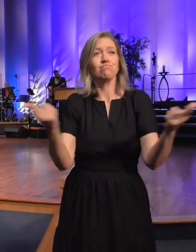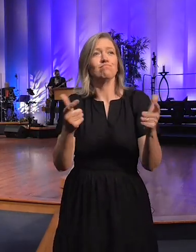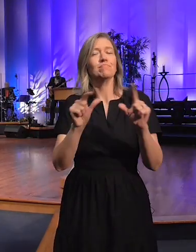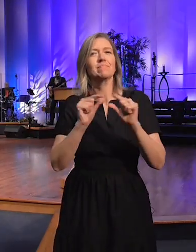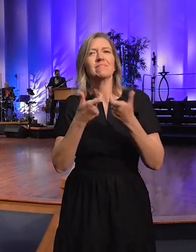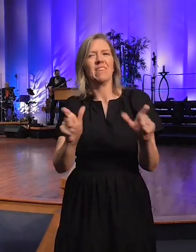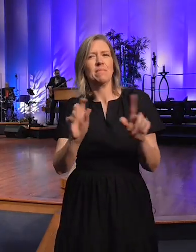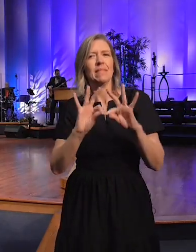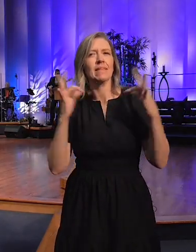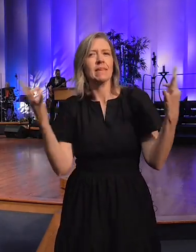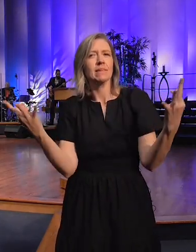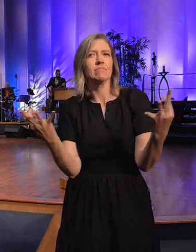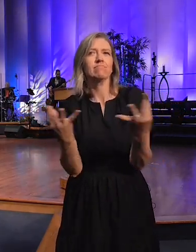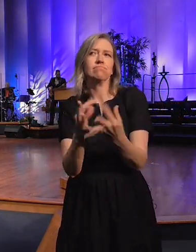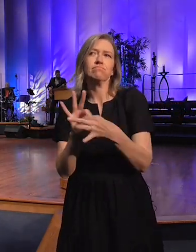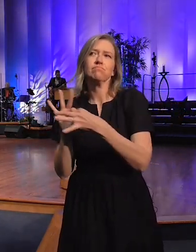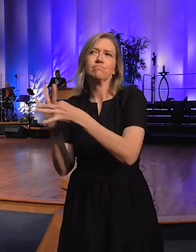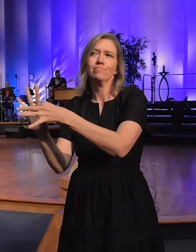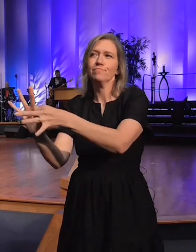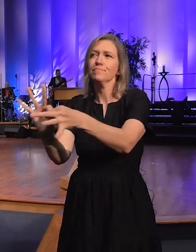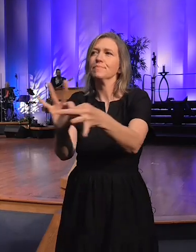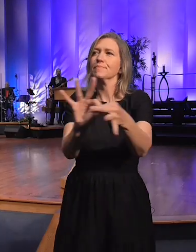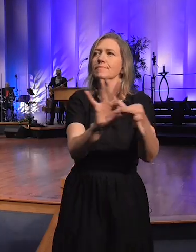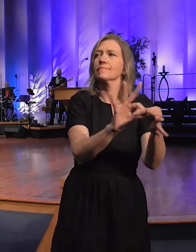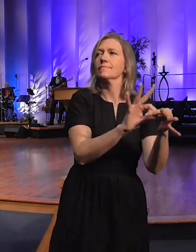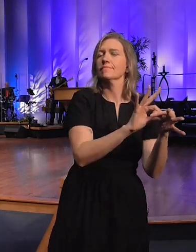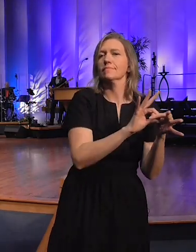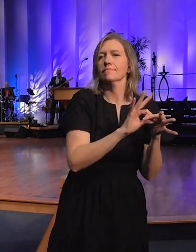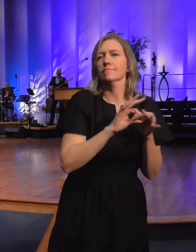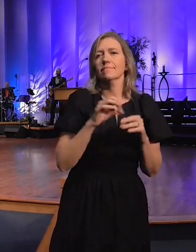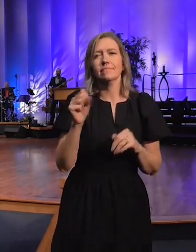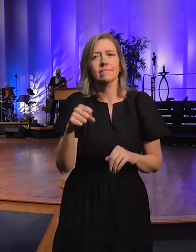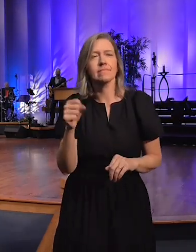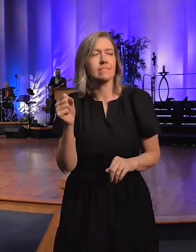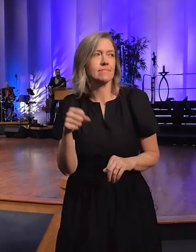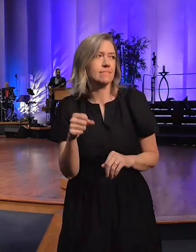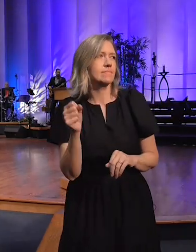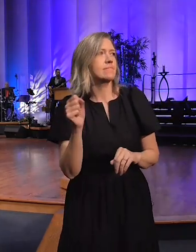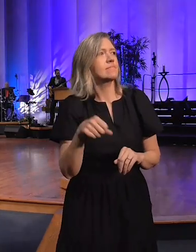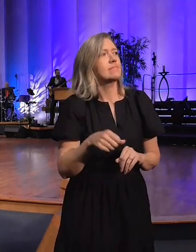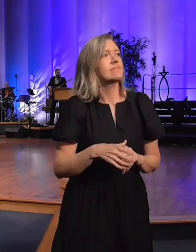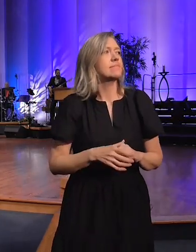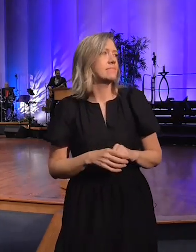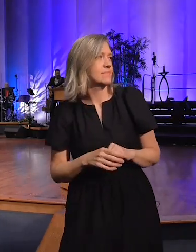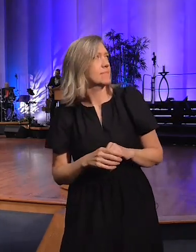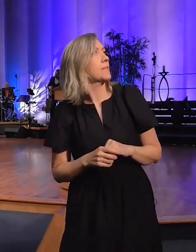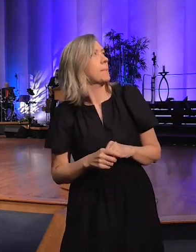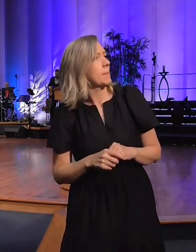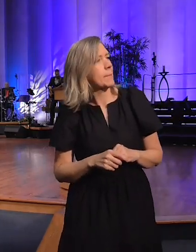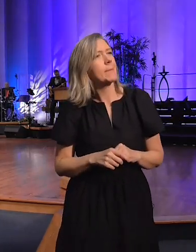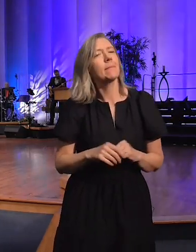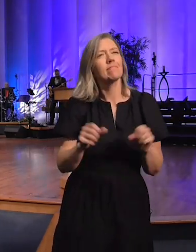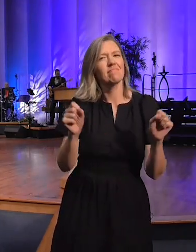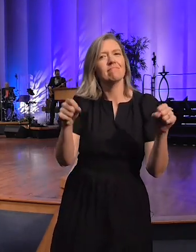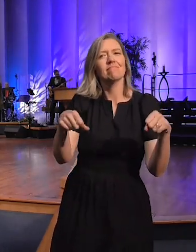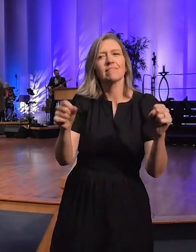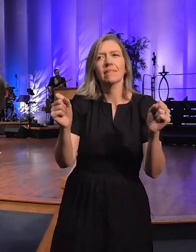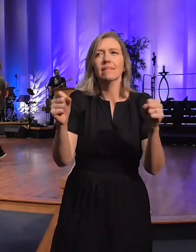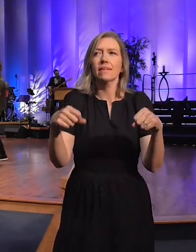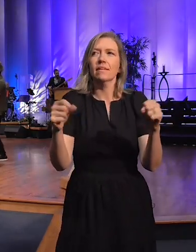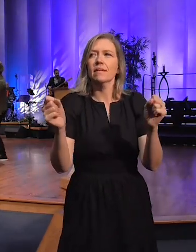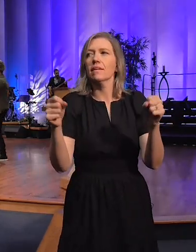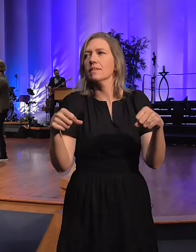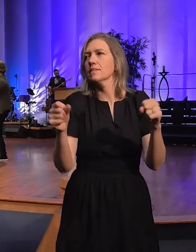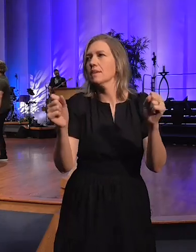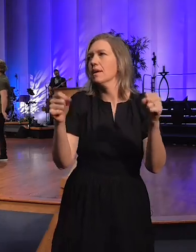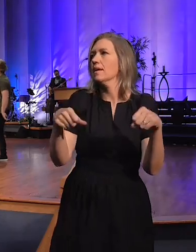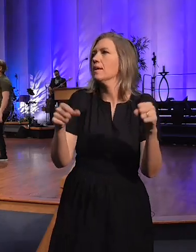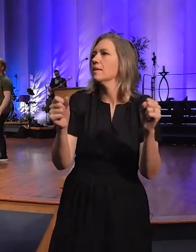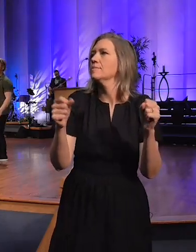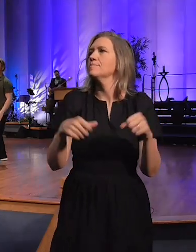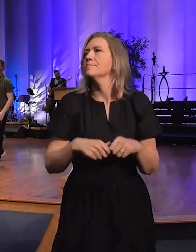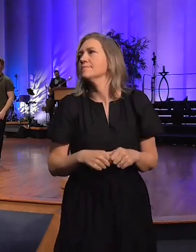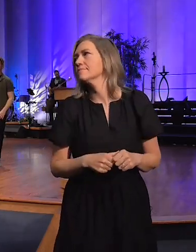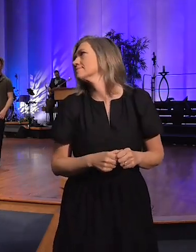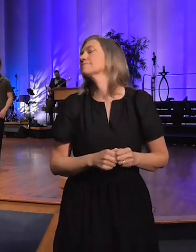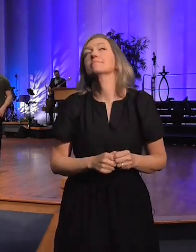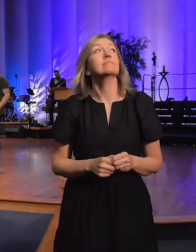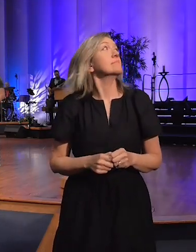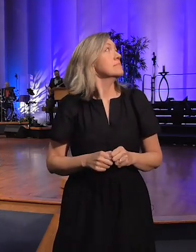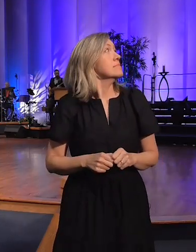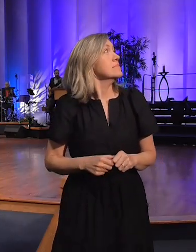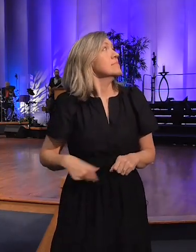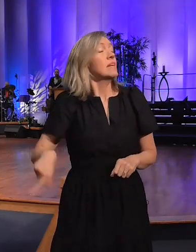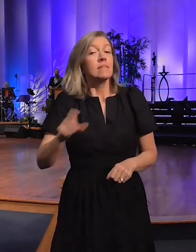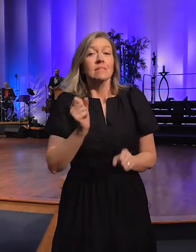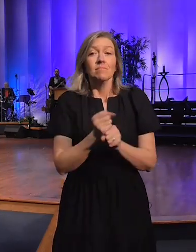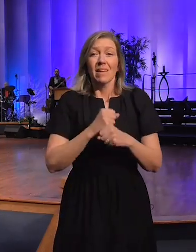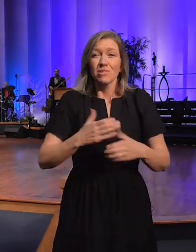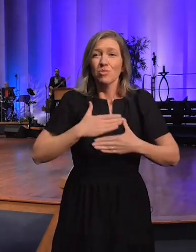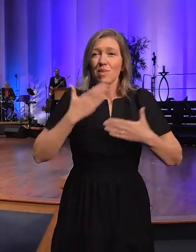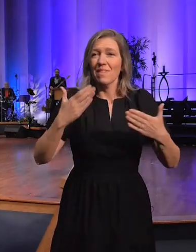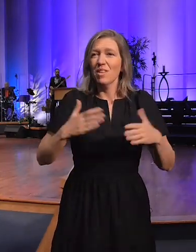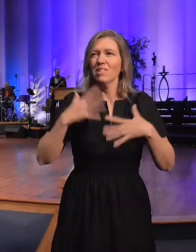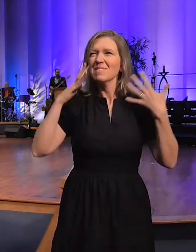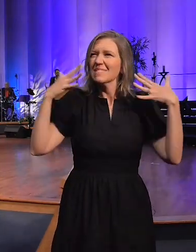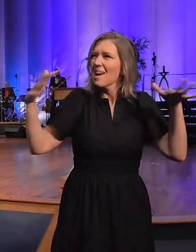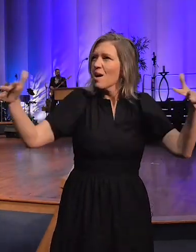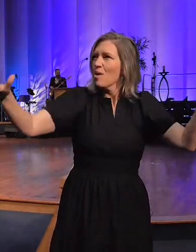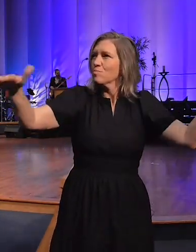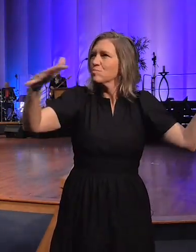familia hey hey sí sí hey hey hey sí [Música] sí, hagamos un sonido alegre aquí estamos en